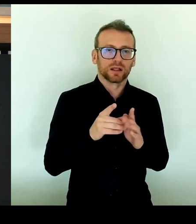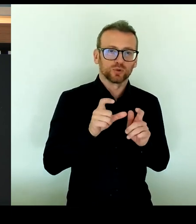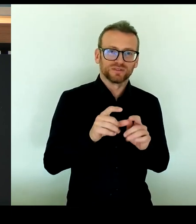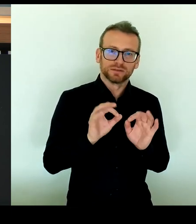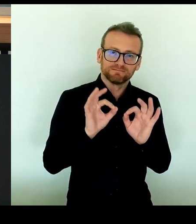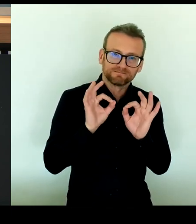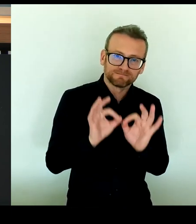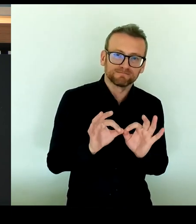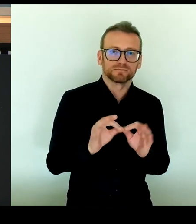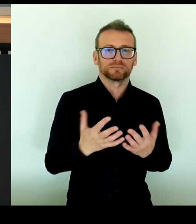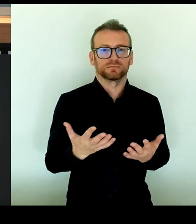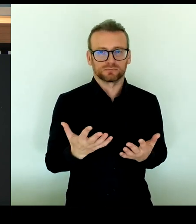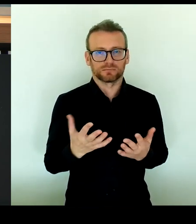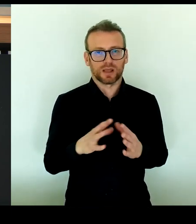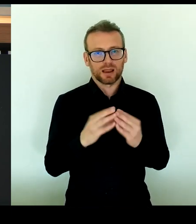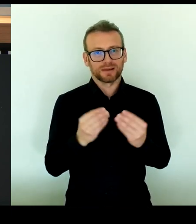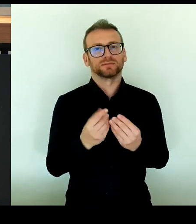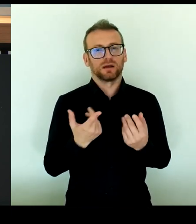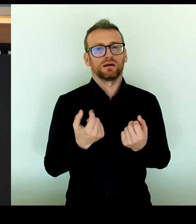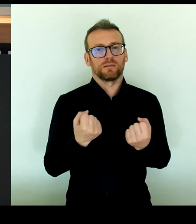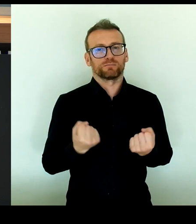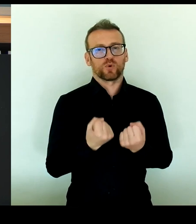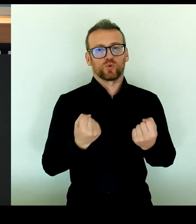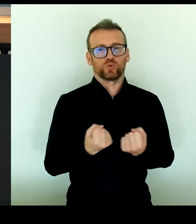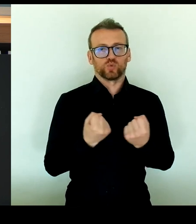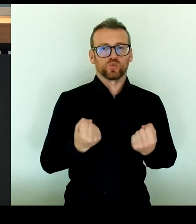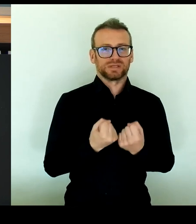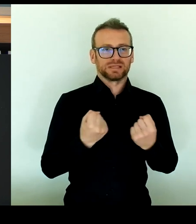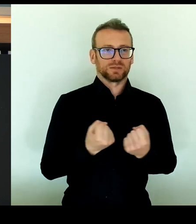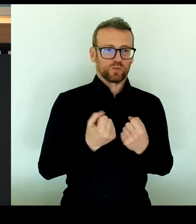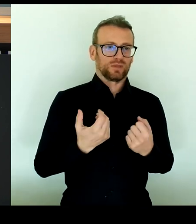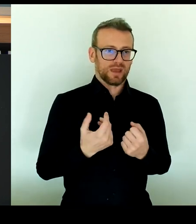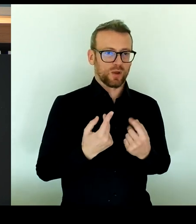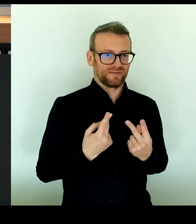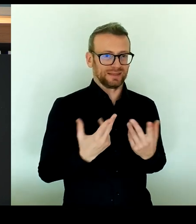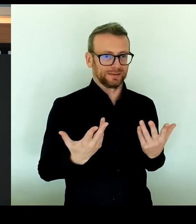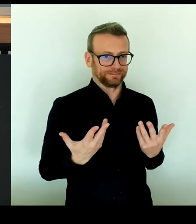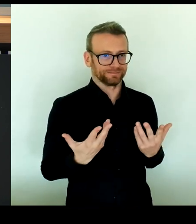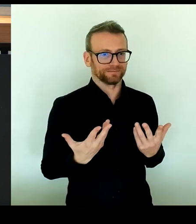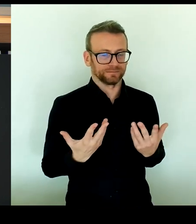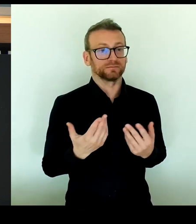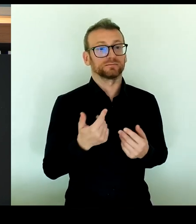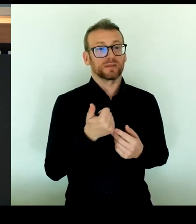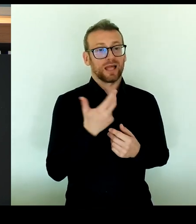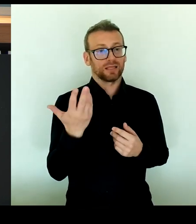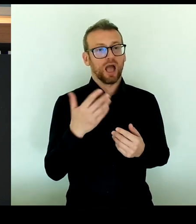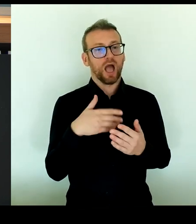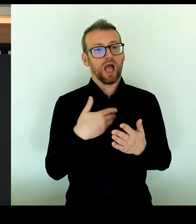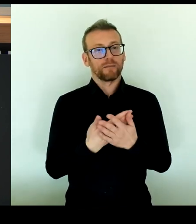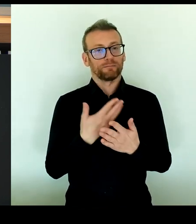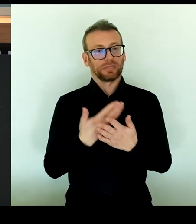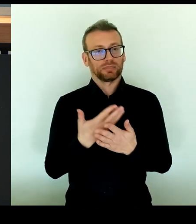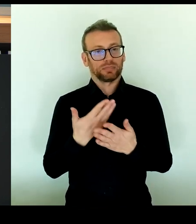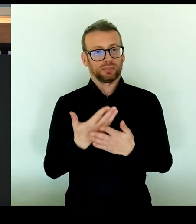Dies gilt für alle Verantwortlichen, aber doch insbesondere für die an die Gesetzmäßigkeit gebundene öffentliche Verwaltung.